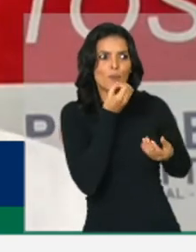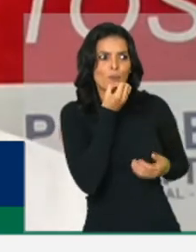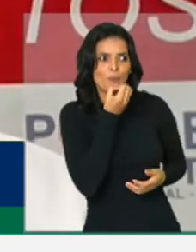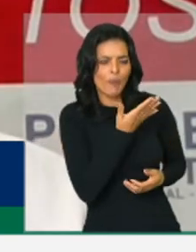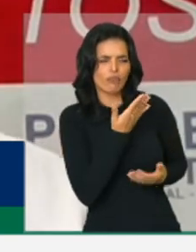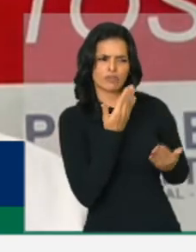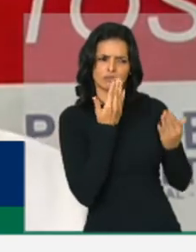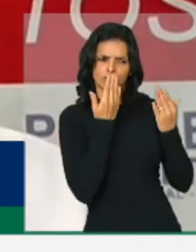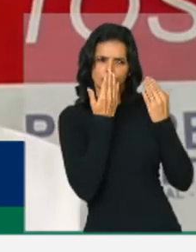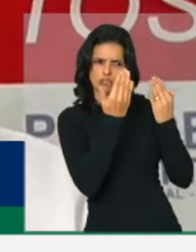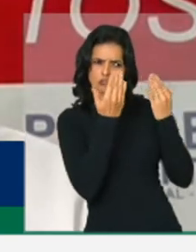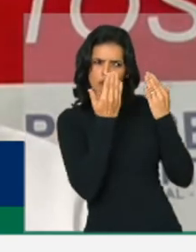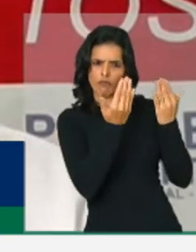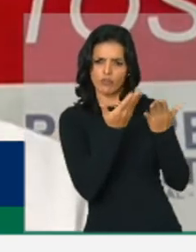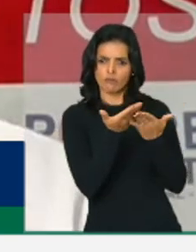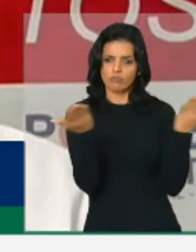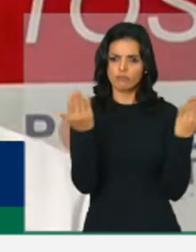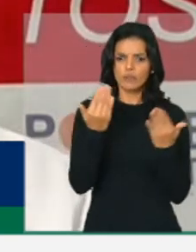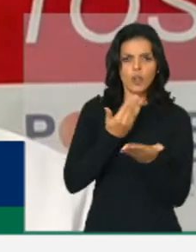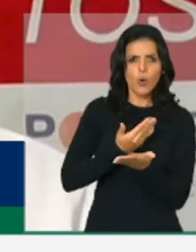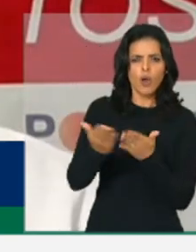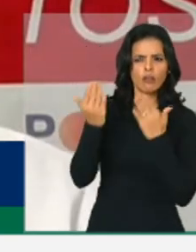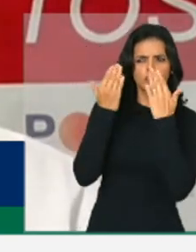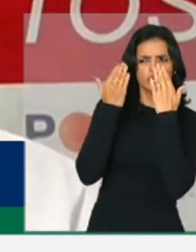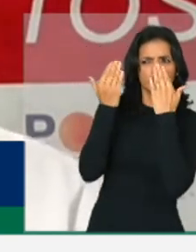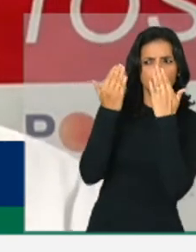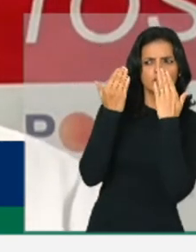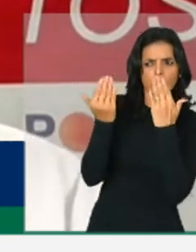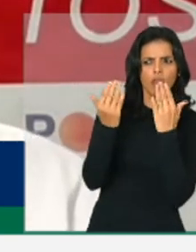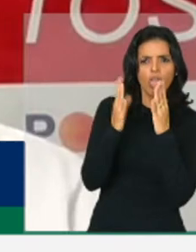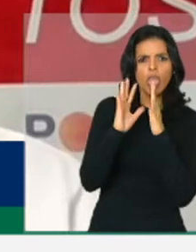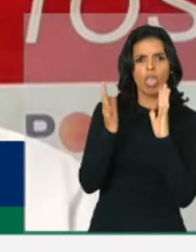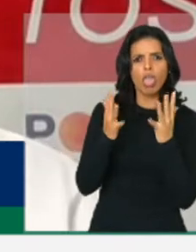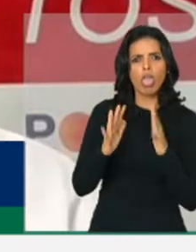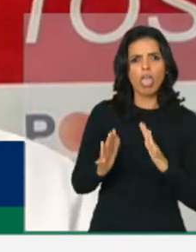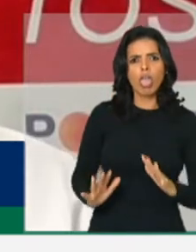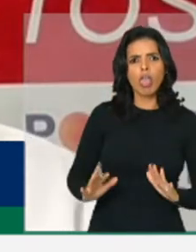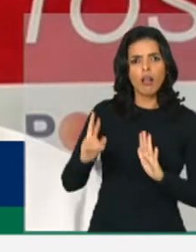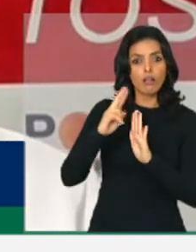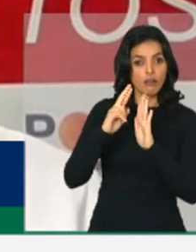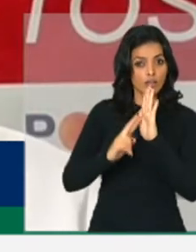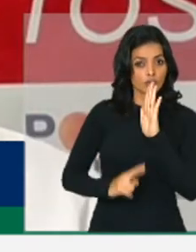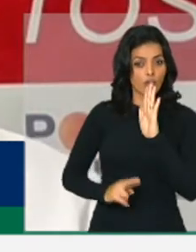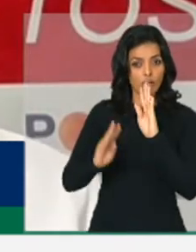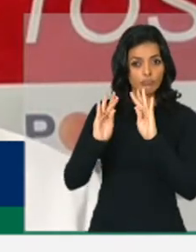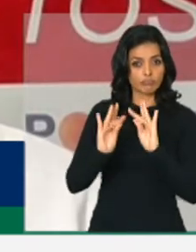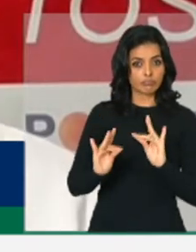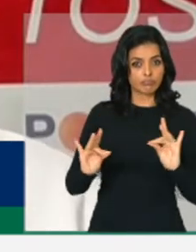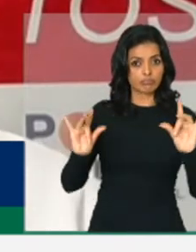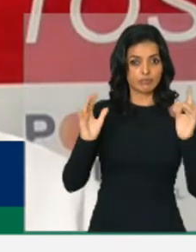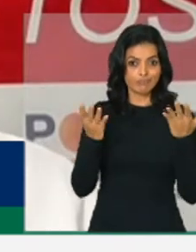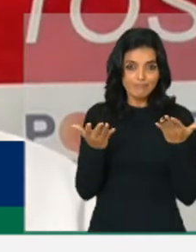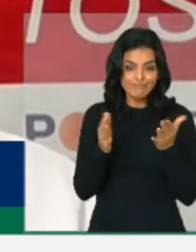SAIA NO FAZERMOS UM DIPLOMA LEGAL IMPORTANTE PARA VALORIZAR OS FUNDOS CONSTITUCIONAIS DA AMAZÔNIA,